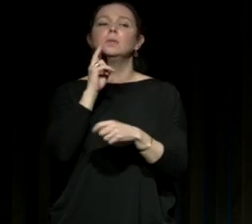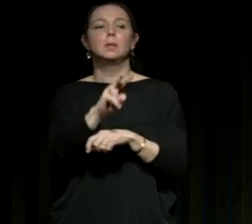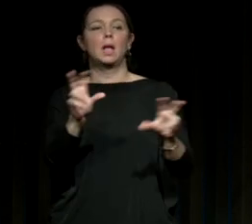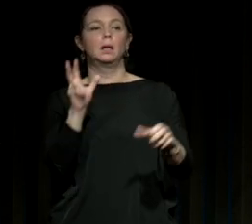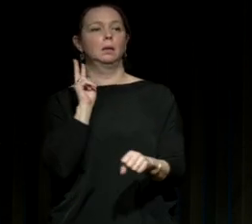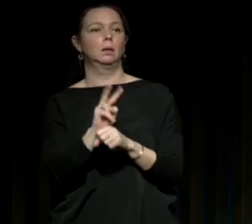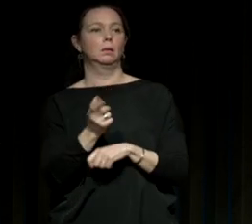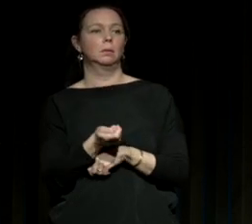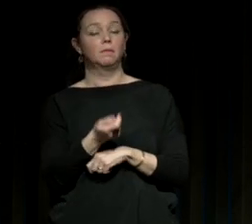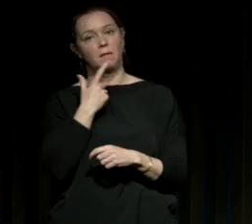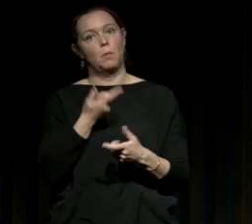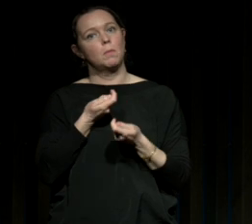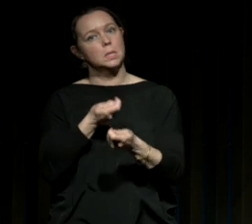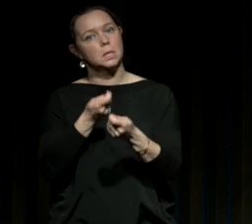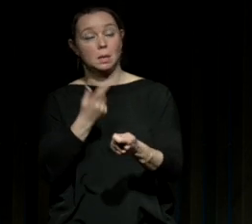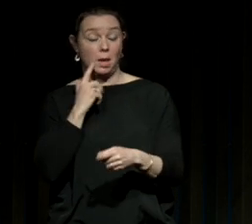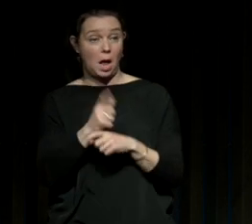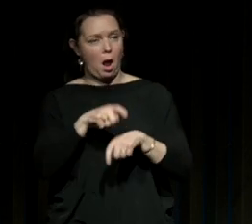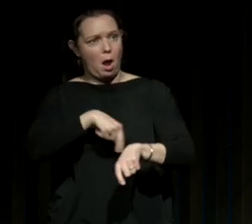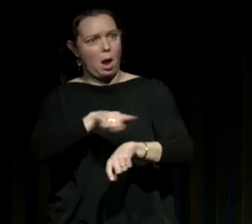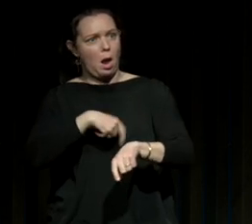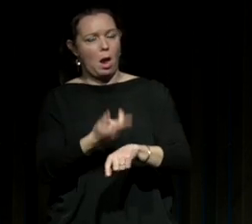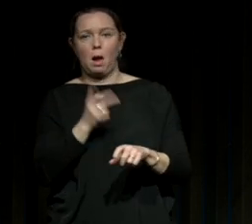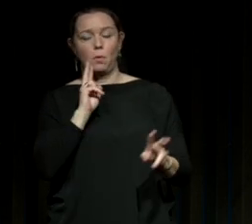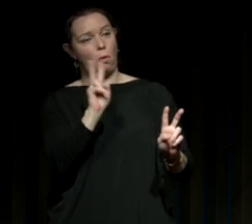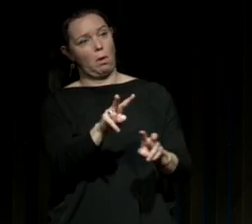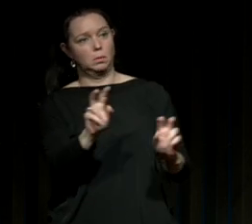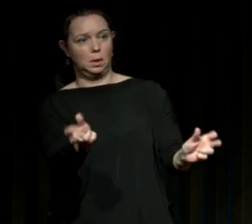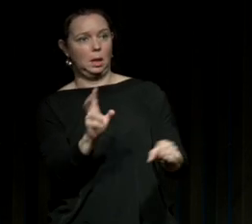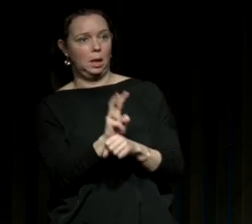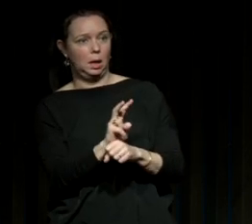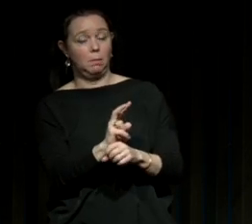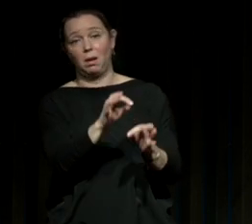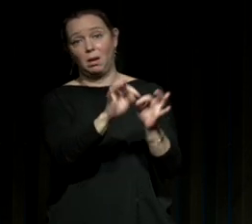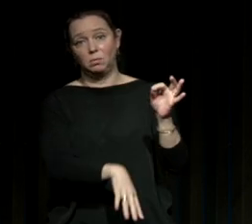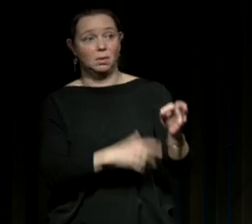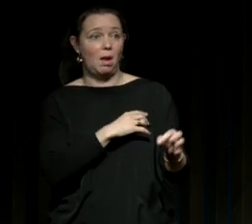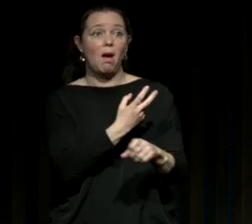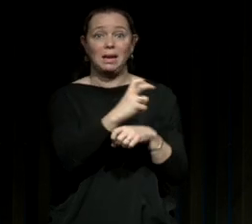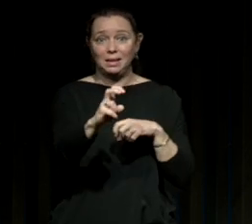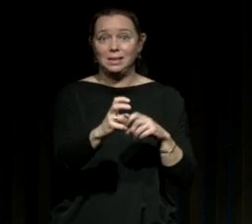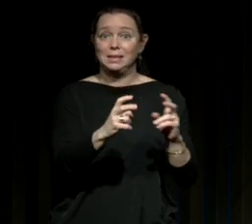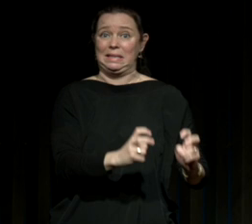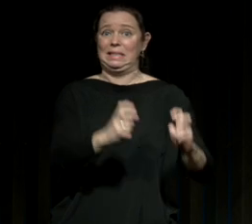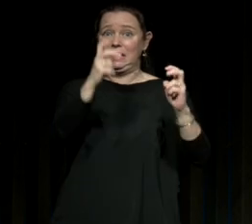j insiste lourdement on a une augmentation significative du risque relatif d'obésité du